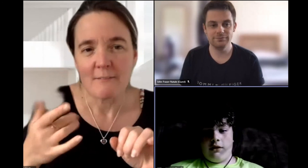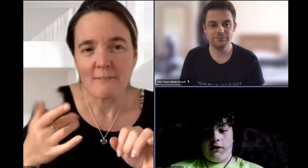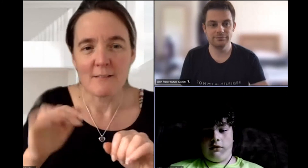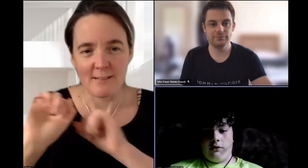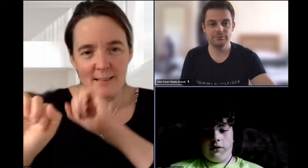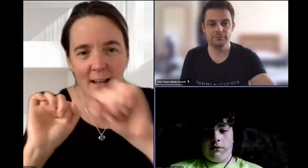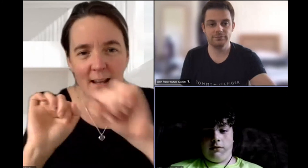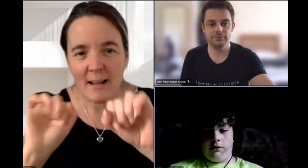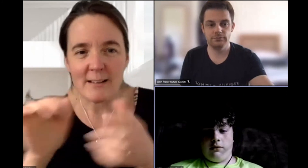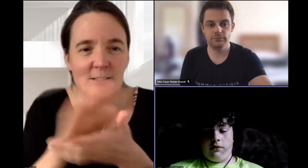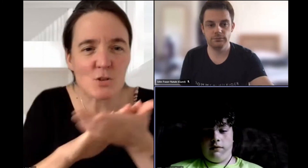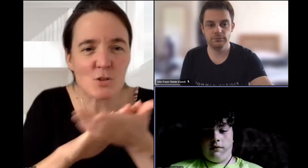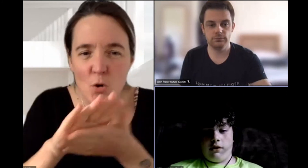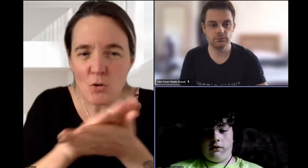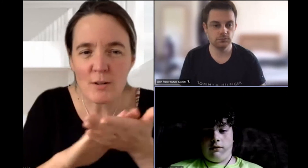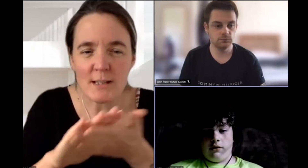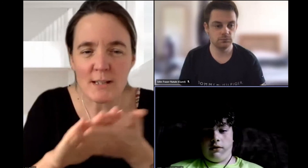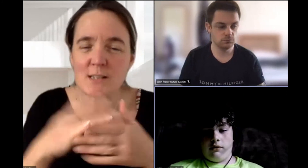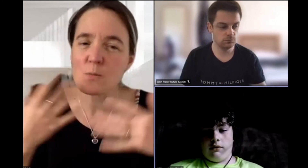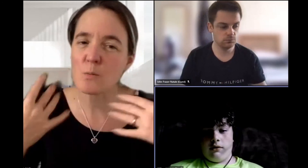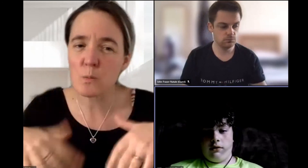Roedd cymaint o bobl cŵl yn cymryd rhan—